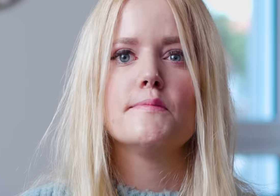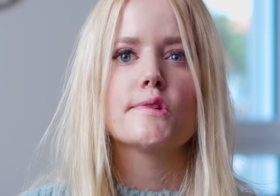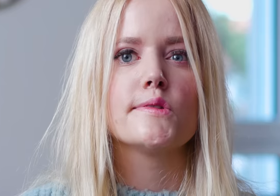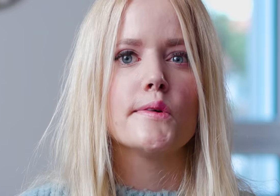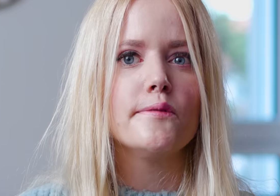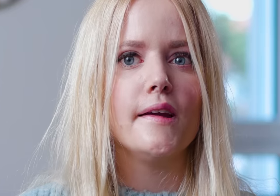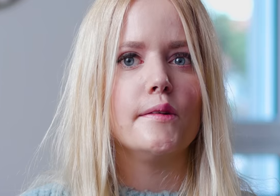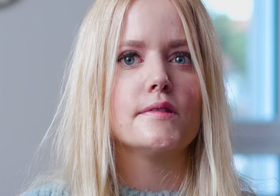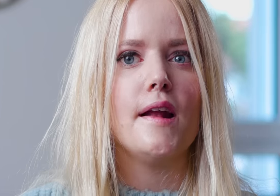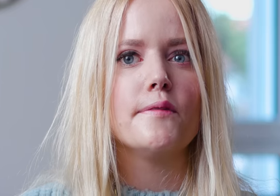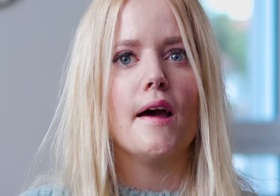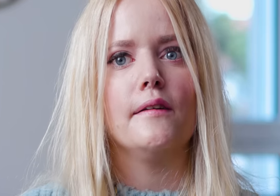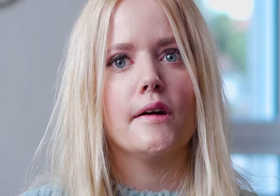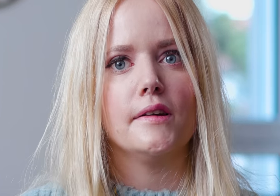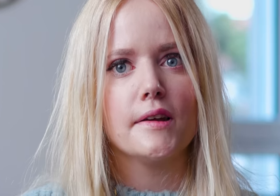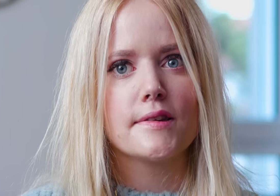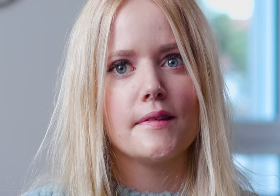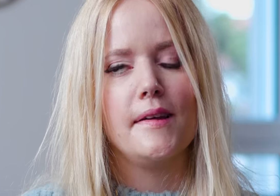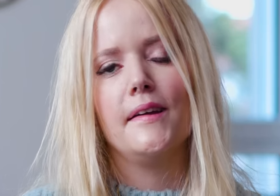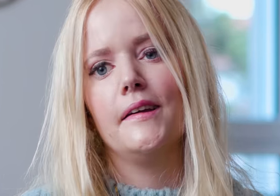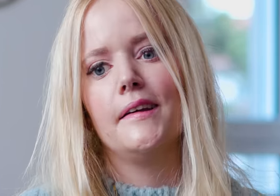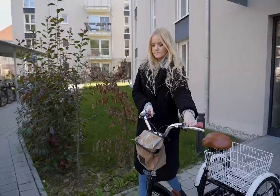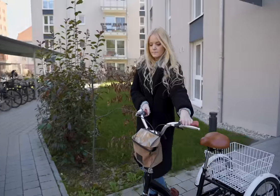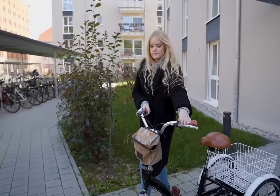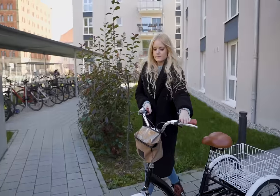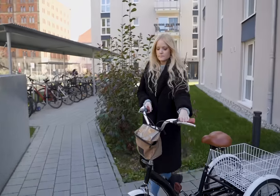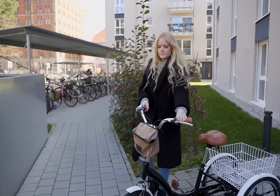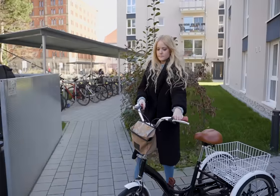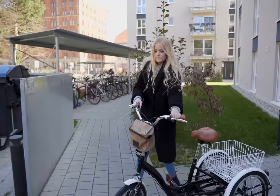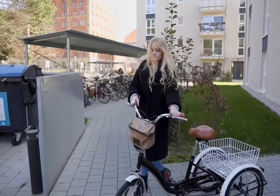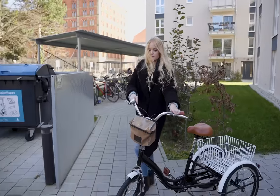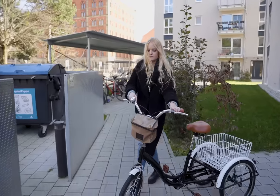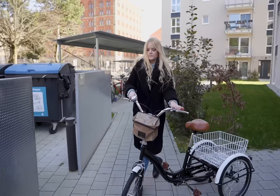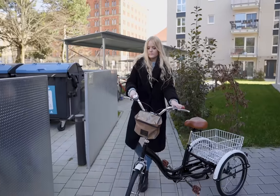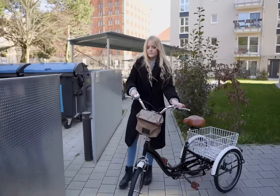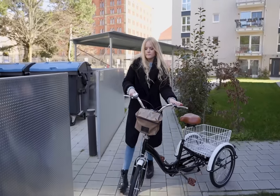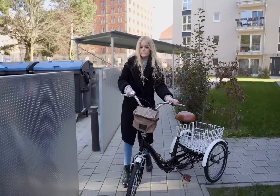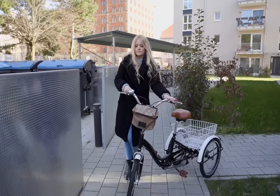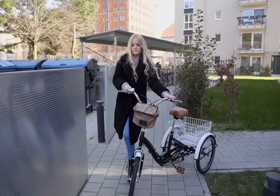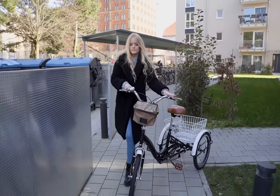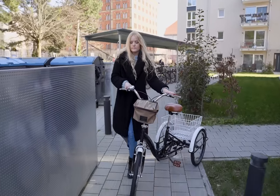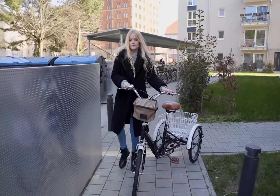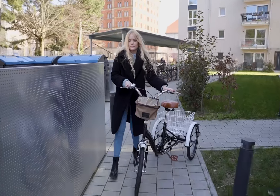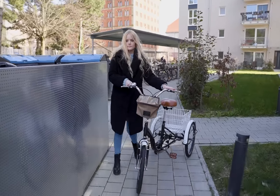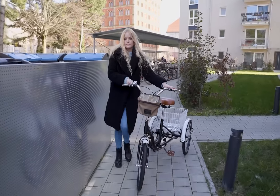"Nee, die nimmt schon so viel und es hilft einfach nichts. " (Beklemmende Musik) Der Arzt war damals schon so 'n bisschen genervt.